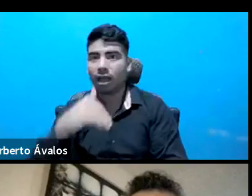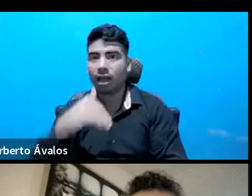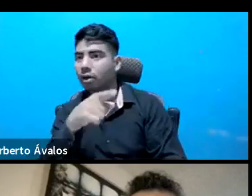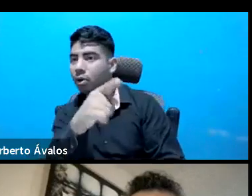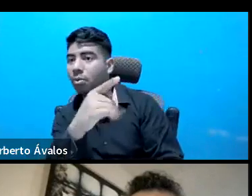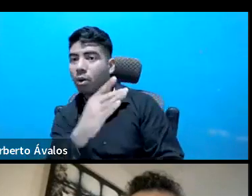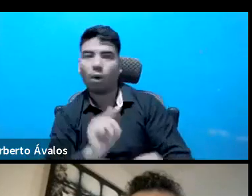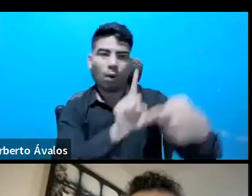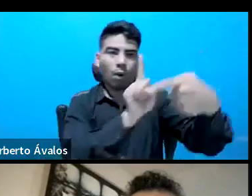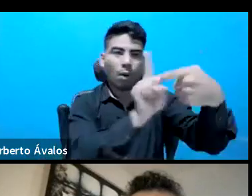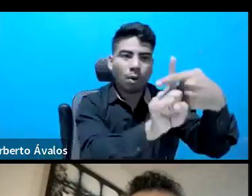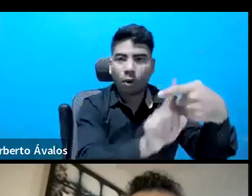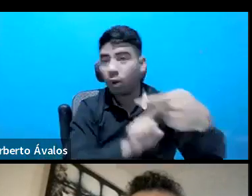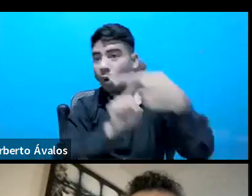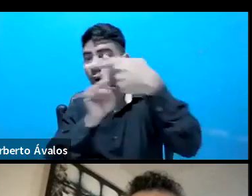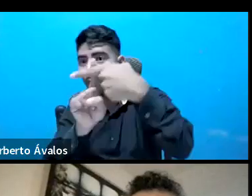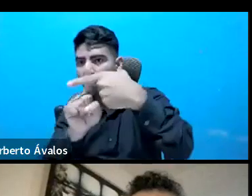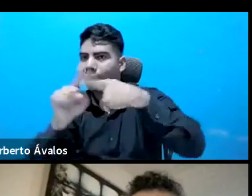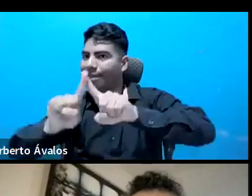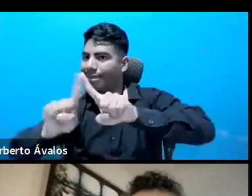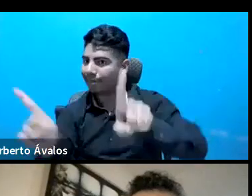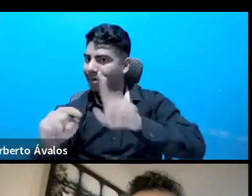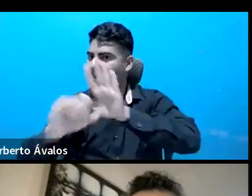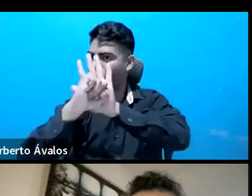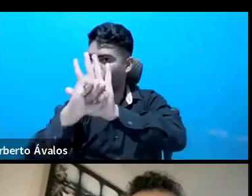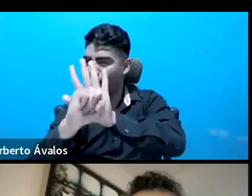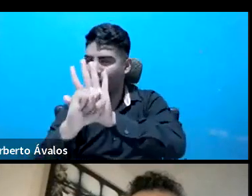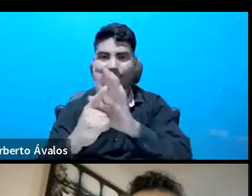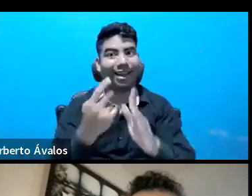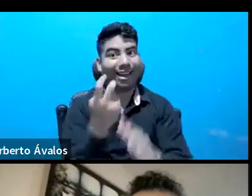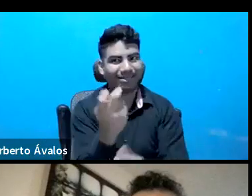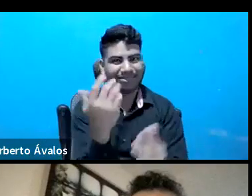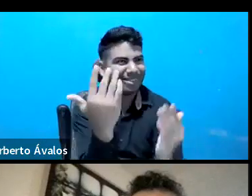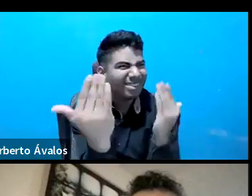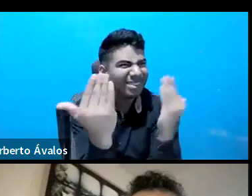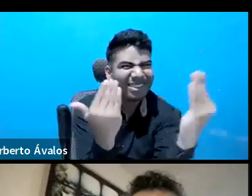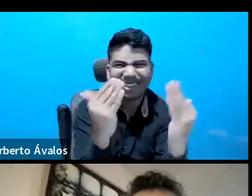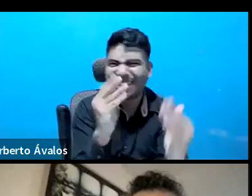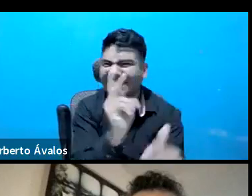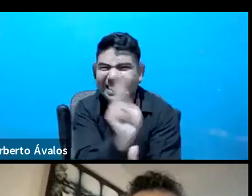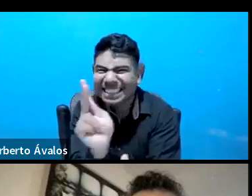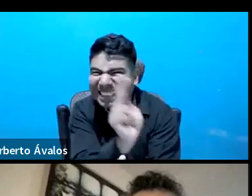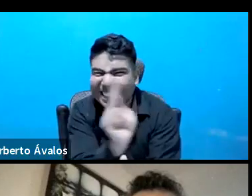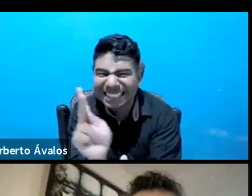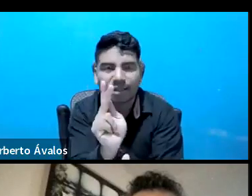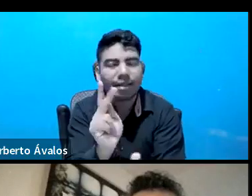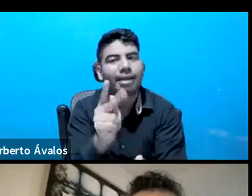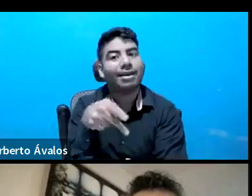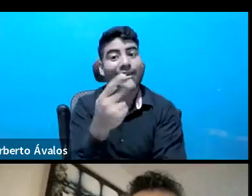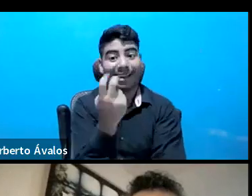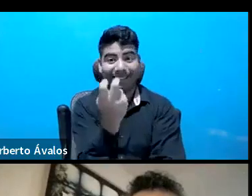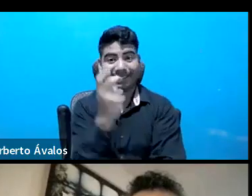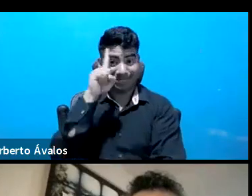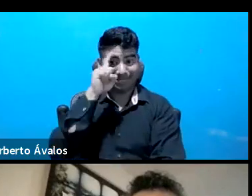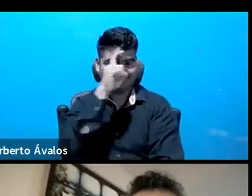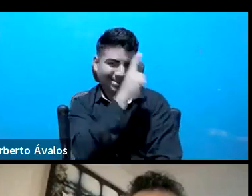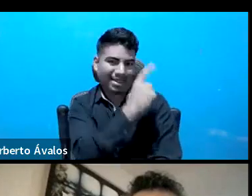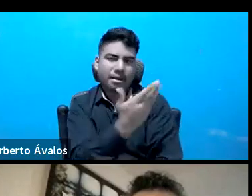una suma y cuándo es un signo un de un número. También es algo que que es muy complicado , Entonces, Entonces es